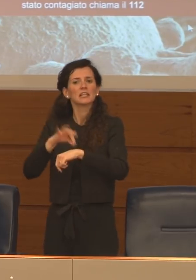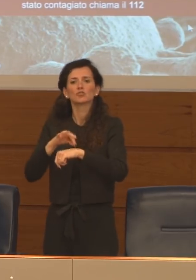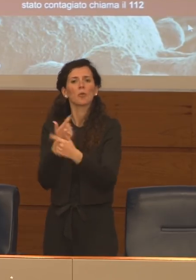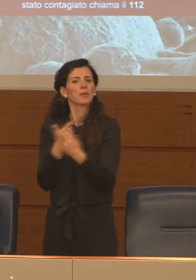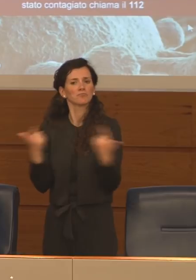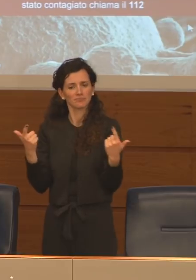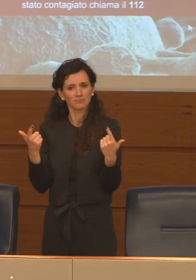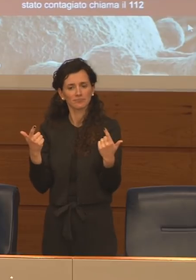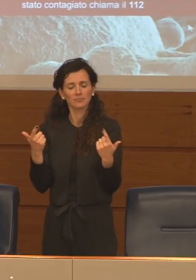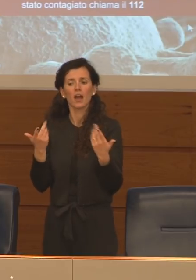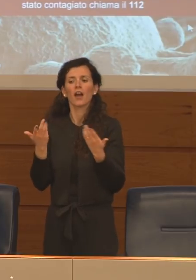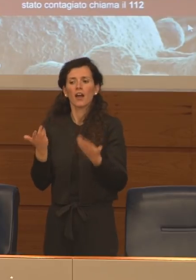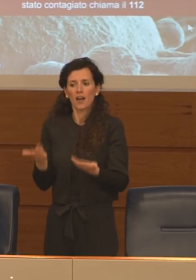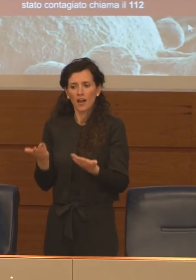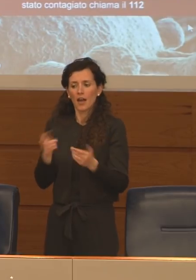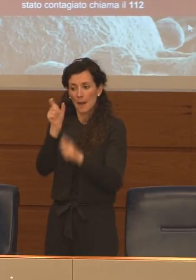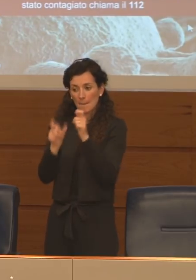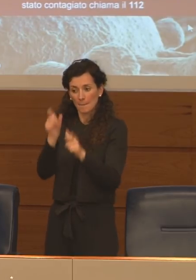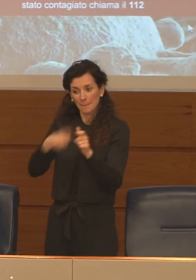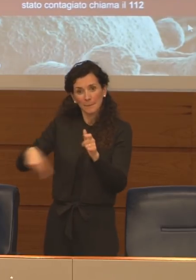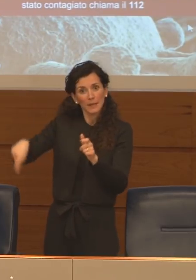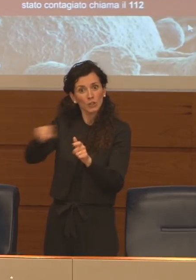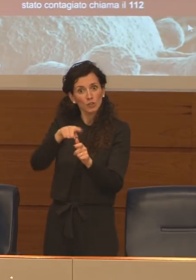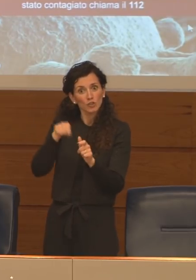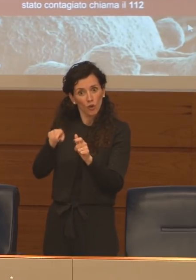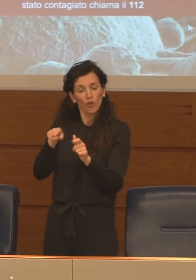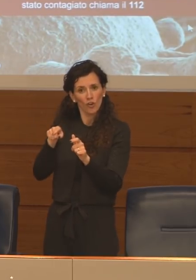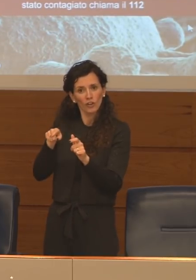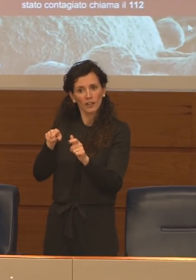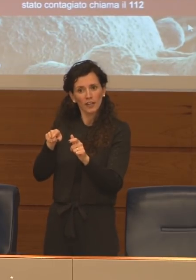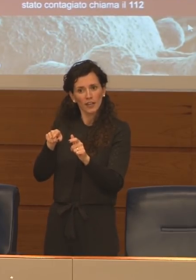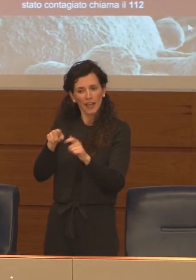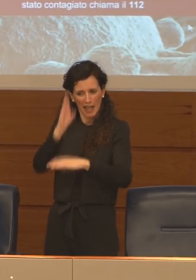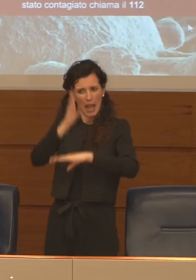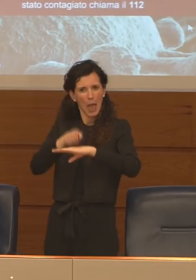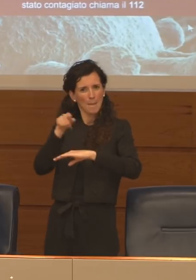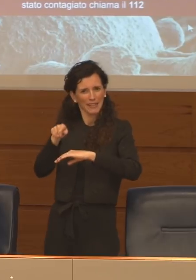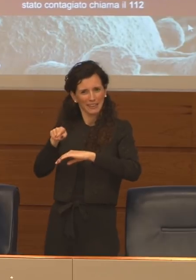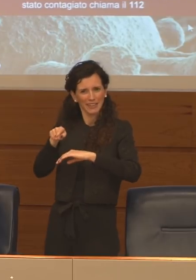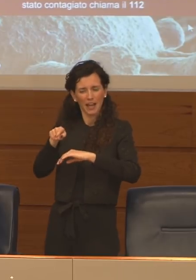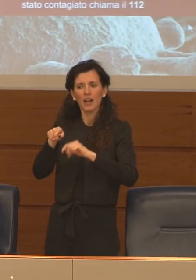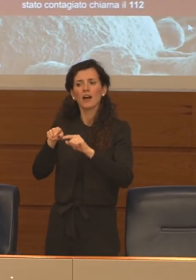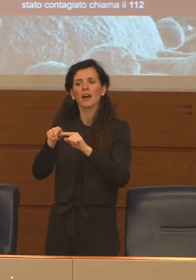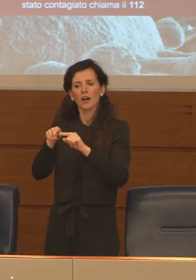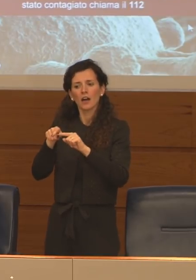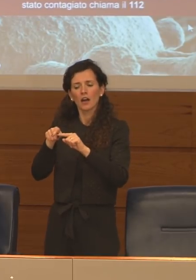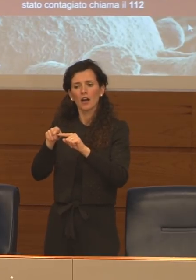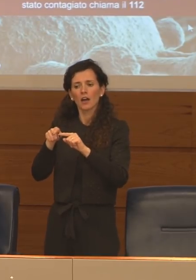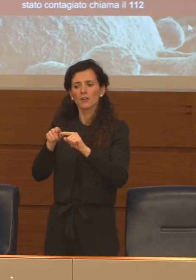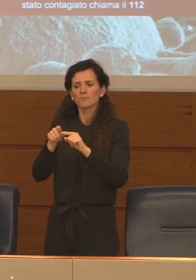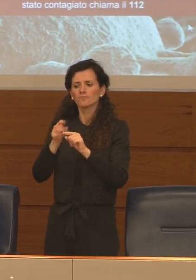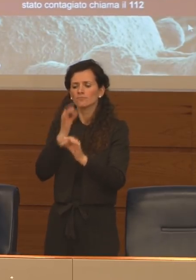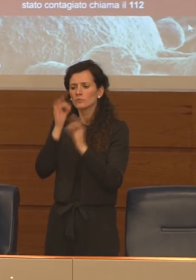per loro è importantissimo comportarsi in maniera tale da non trasmettere